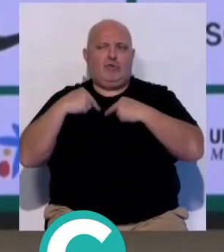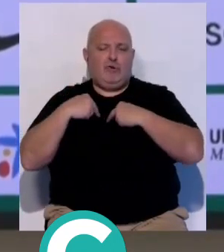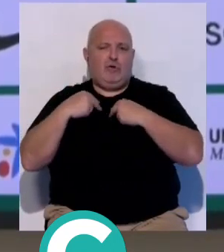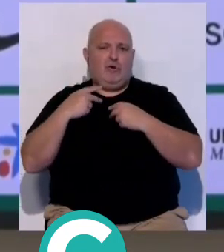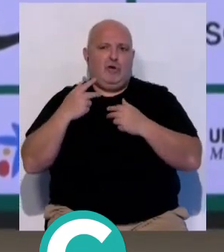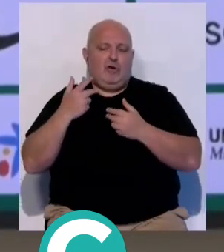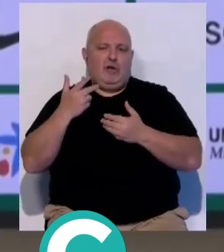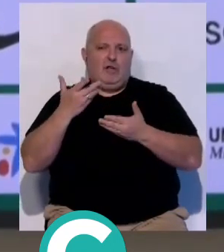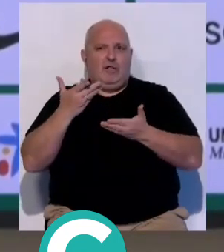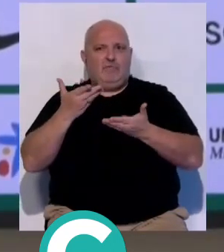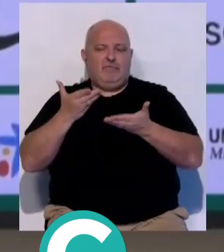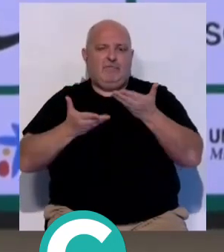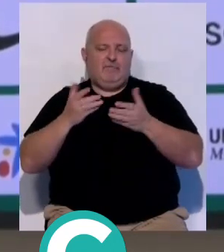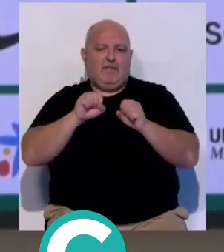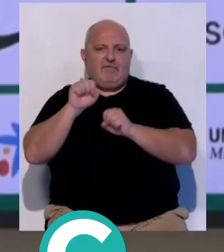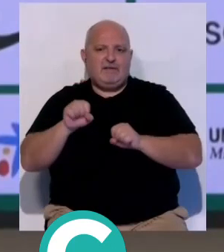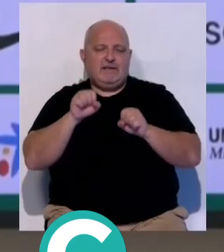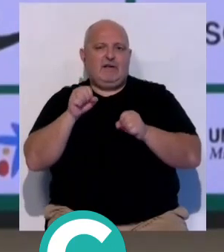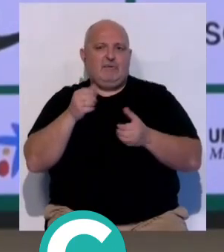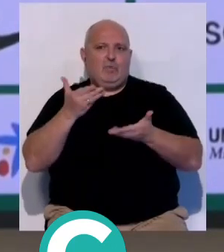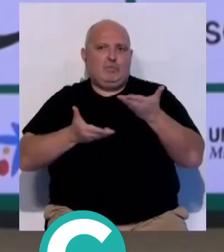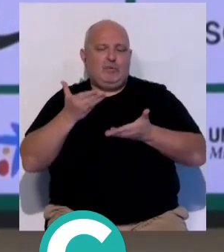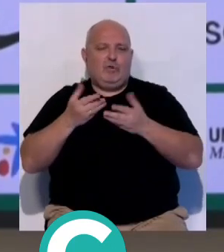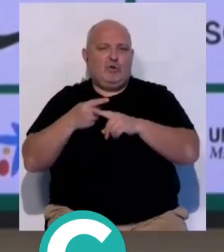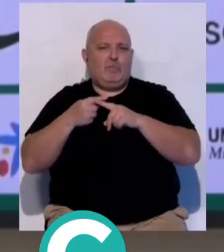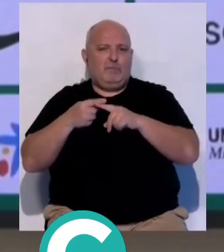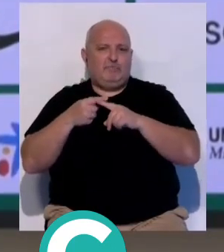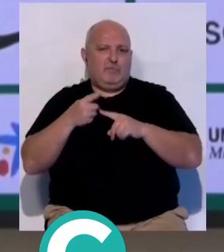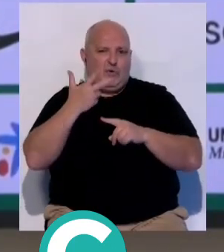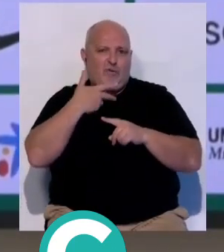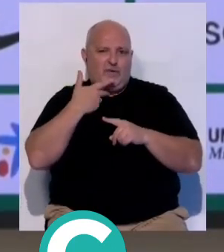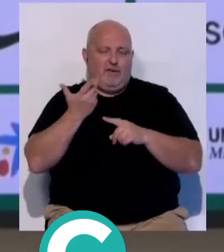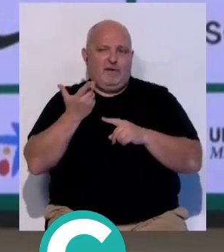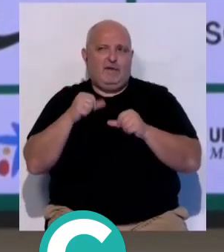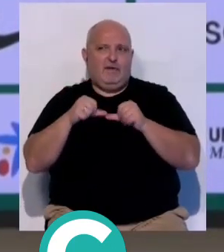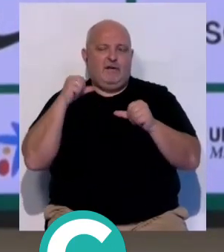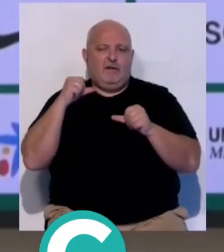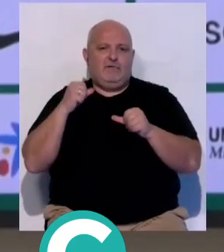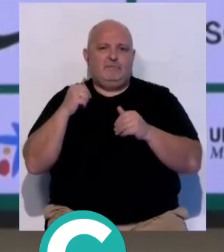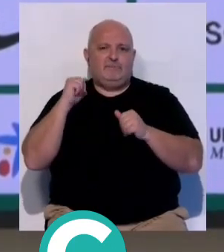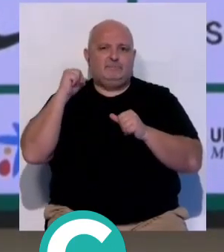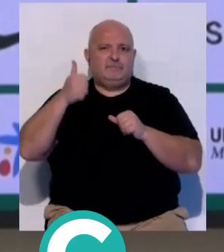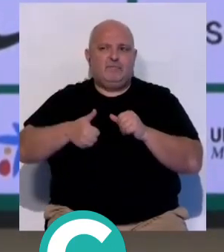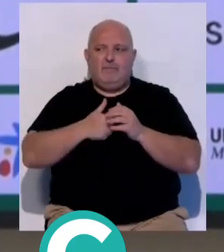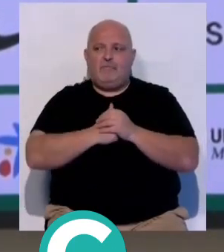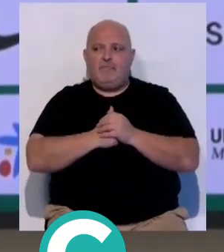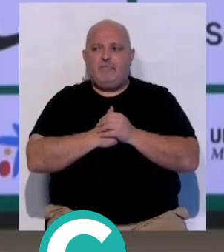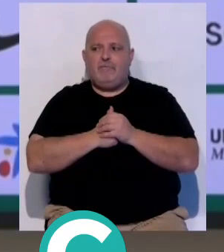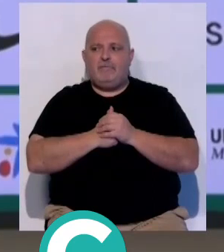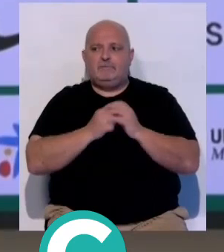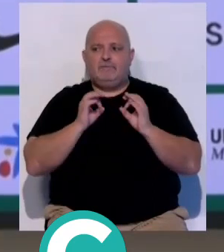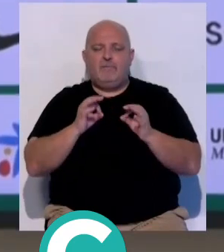defensa y Justicia hemos compartido y bueno el tiempo y el espacio Nosotros somos muy cercanos